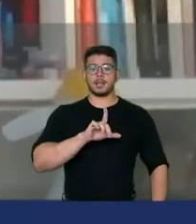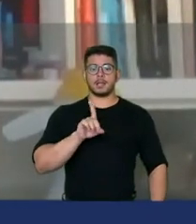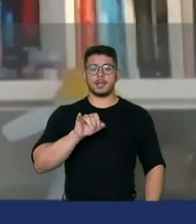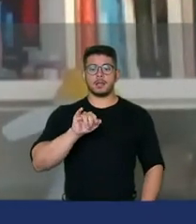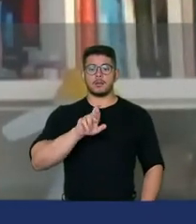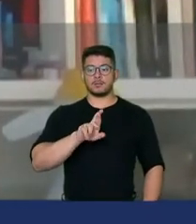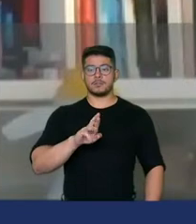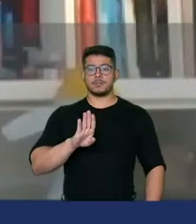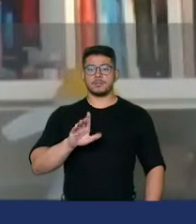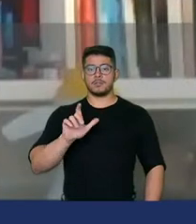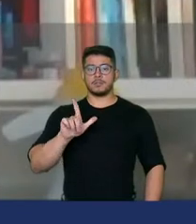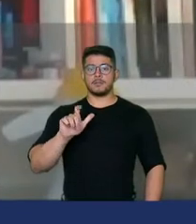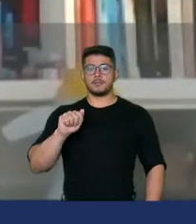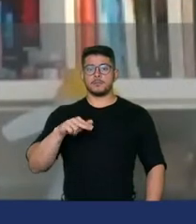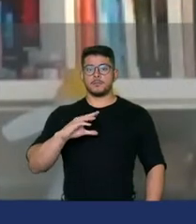AGORA ALDIR BLANC DESSE PLENÁ RIO, NÓS TEMOS OPORTUNIDADE